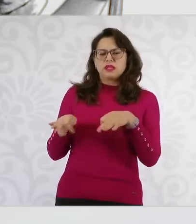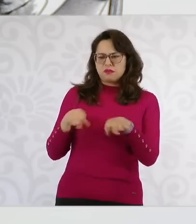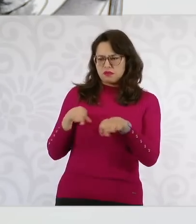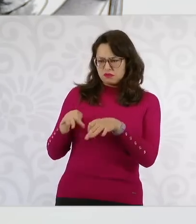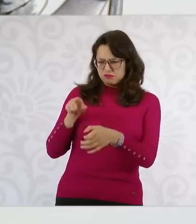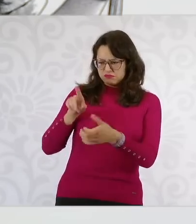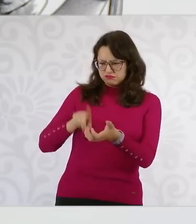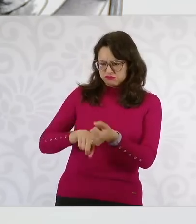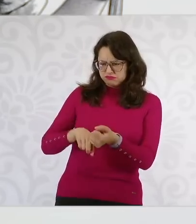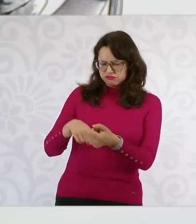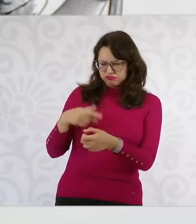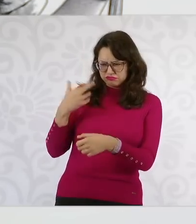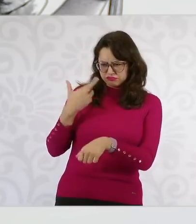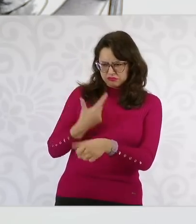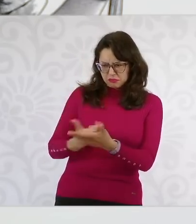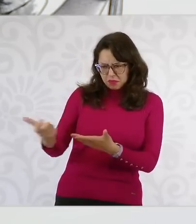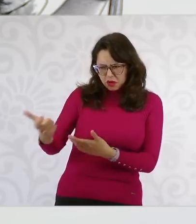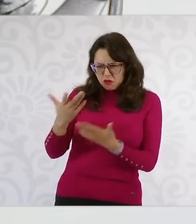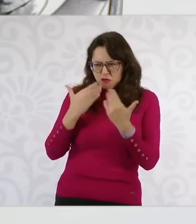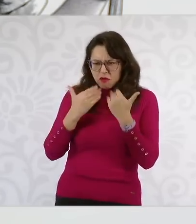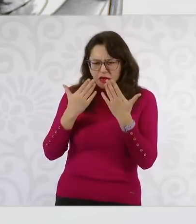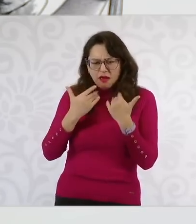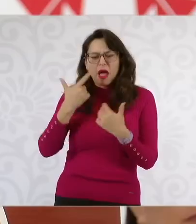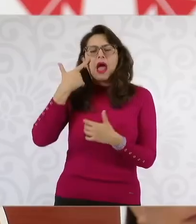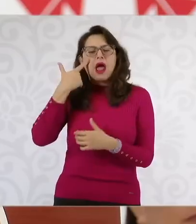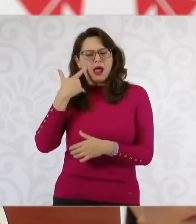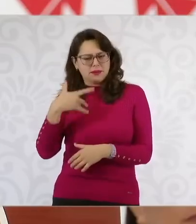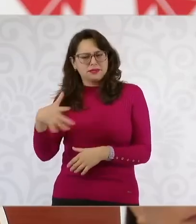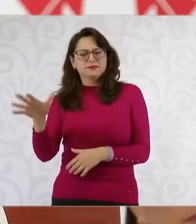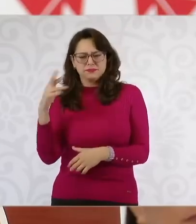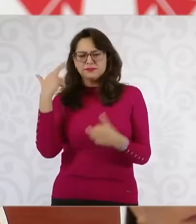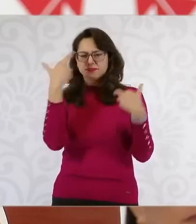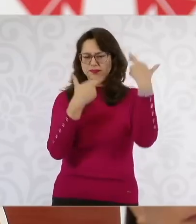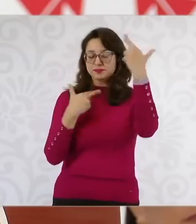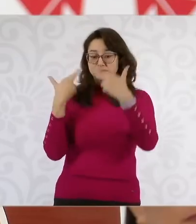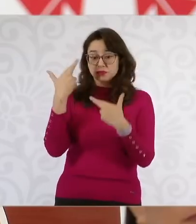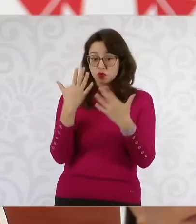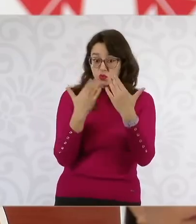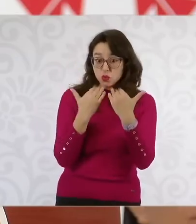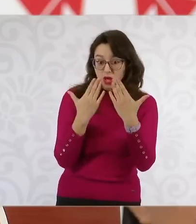estos pagos pero tiene que haberlos se le va a pagar a todos los trabajadores y ahí los recursos